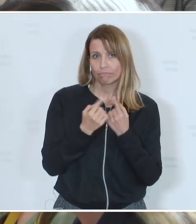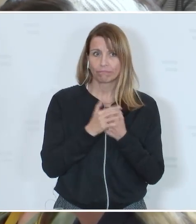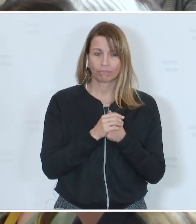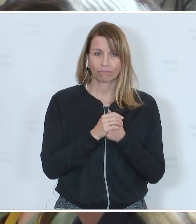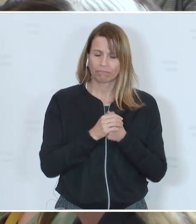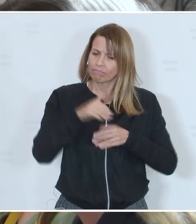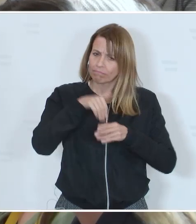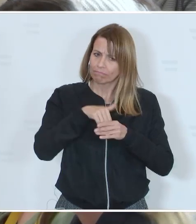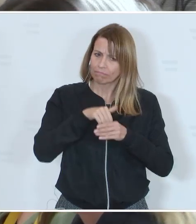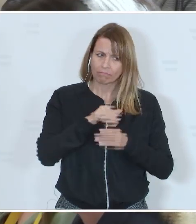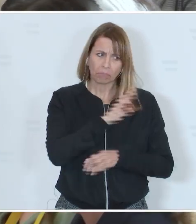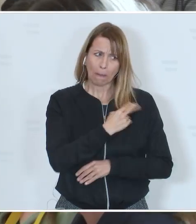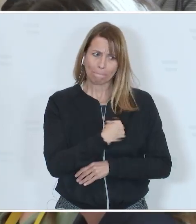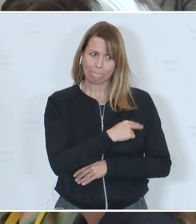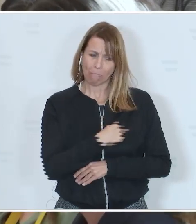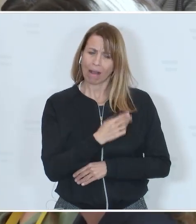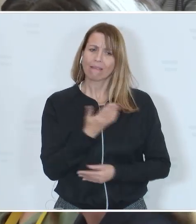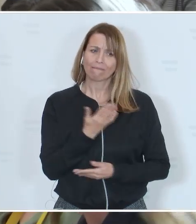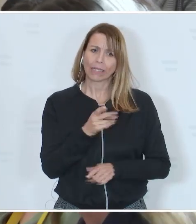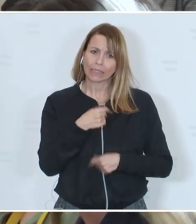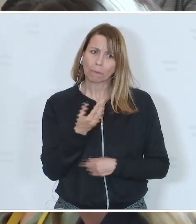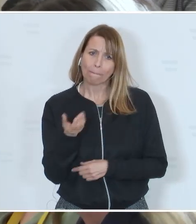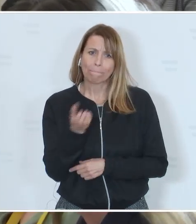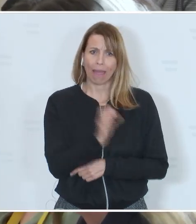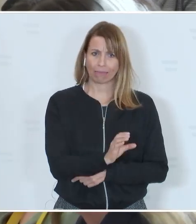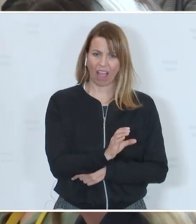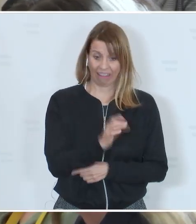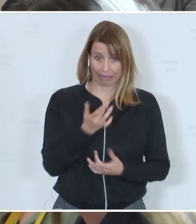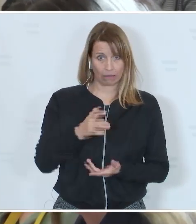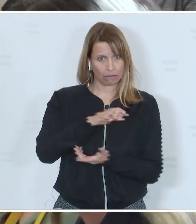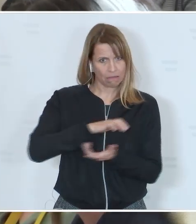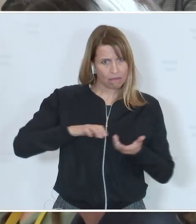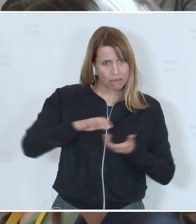was Malta jetzt beitragen könnte, und zwar während dieser Krise, die die OSZE gerade